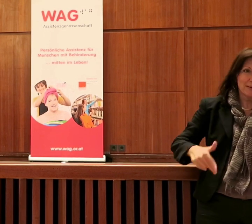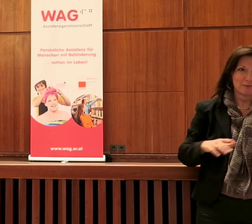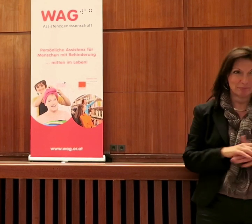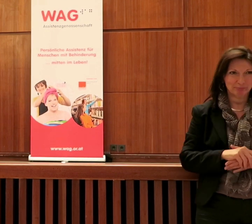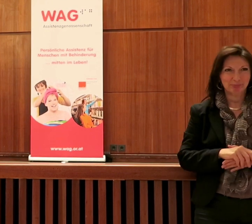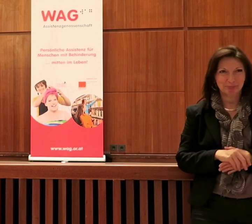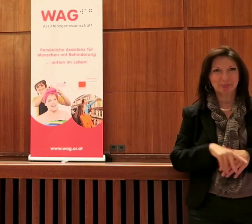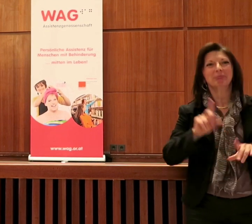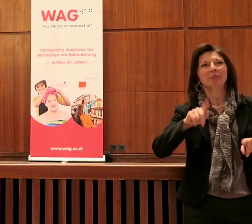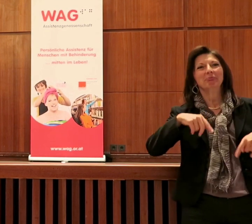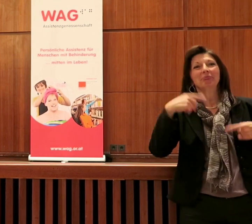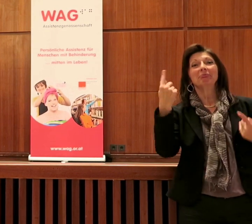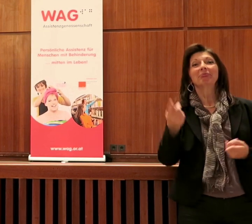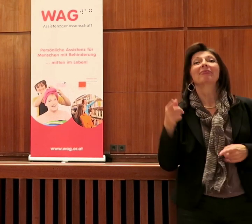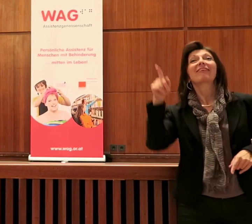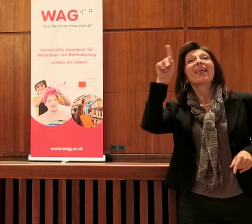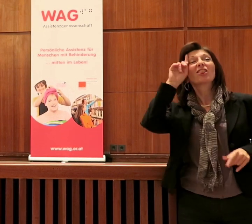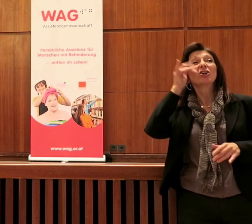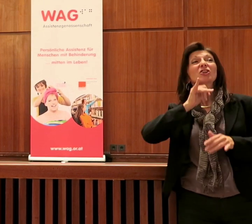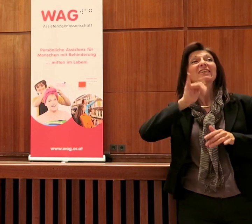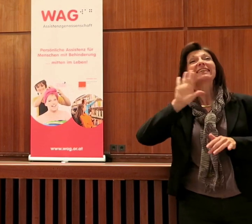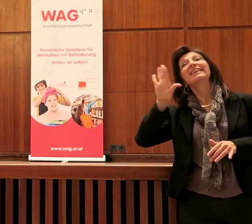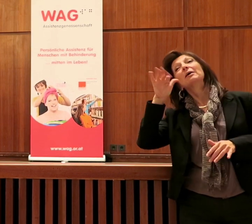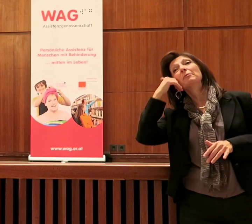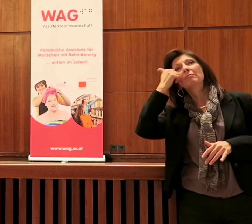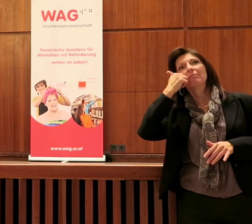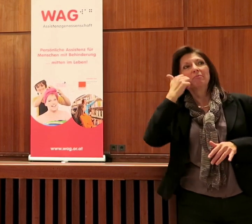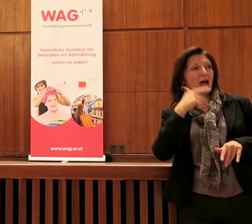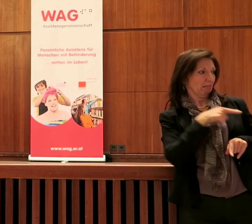Worauf hin der Mann der Touristen gemeint hat: "Der steht unter Schock!"